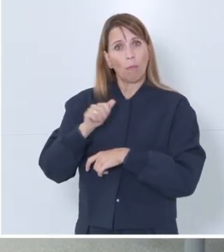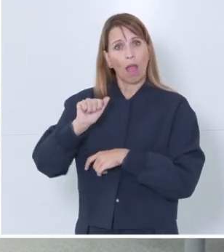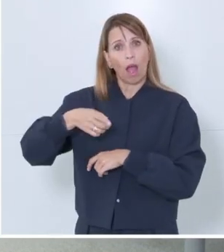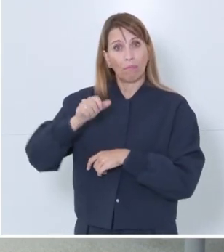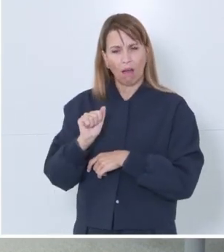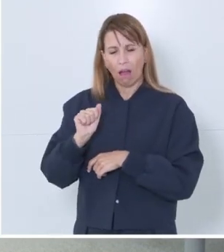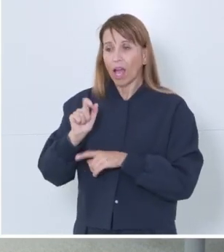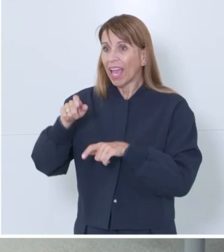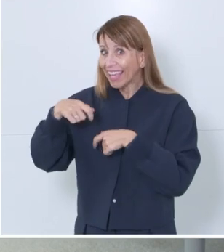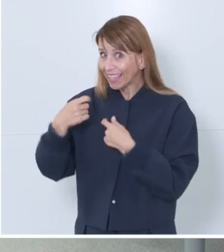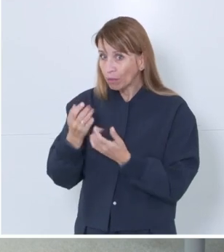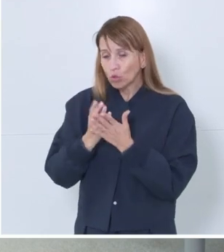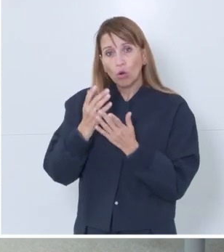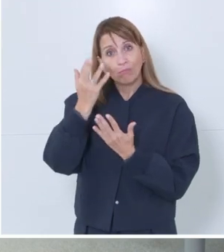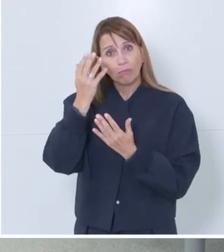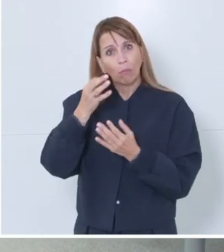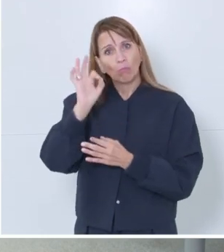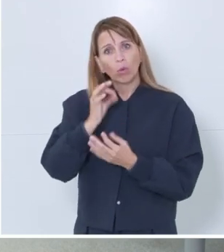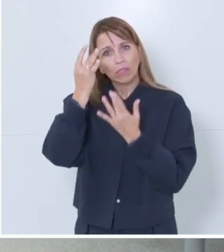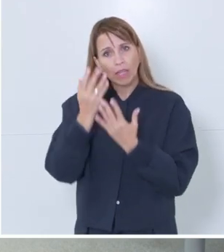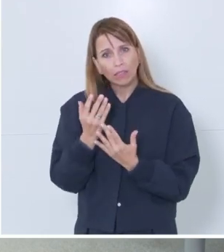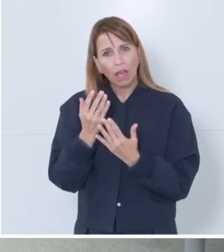wie viele sich für den Zivildienst und für die Grundwehr entscheiden?